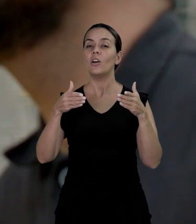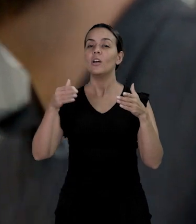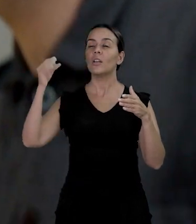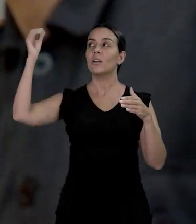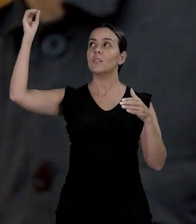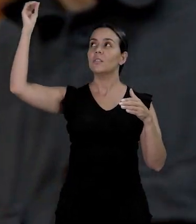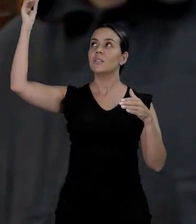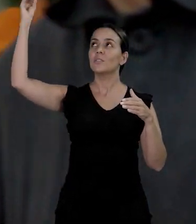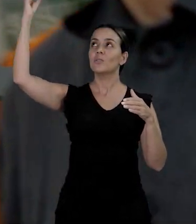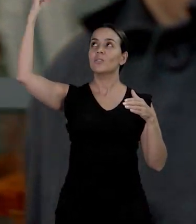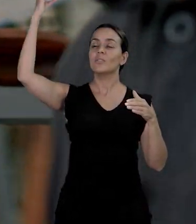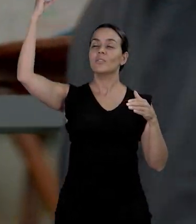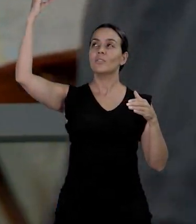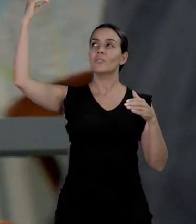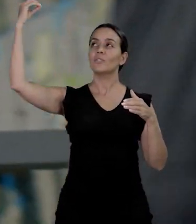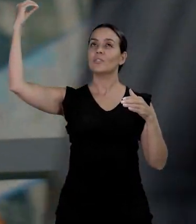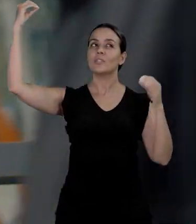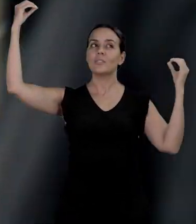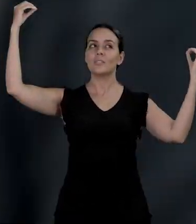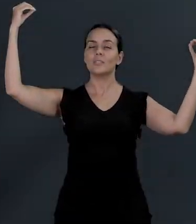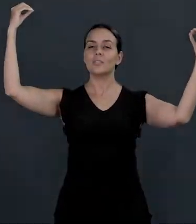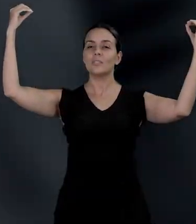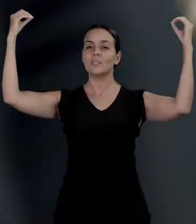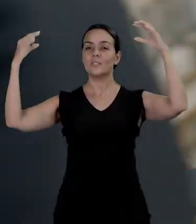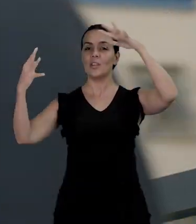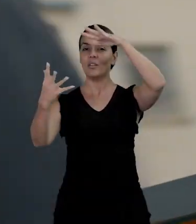e a informática, é o nosso cérebro,